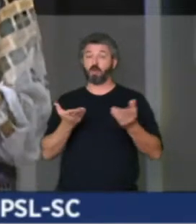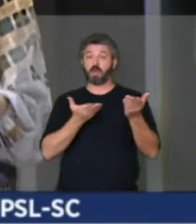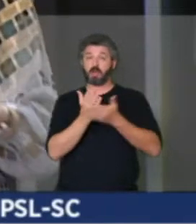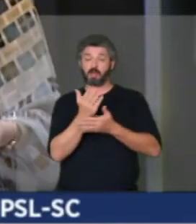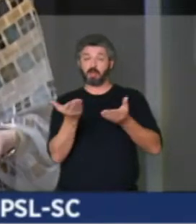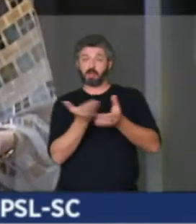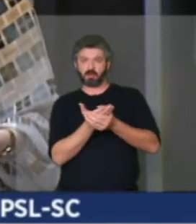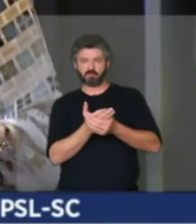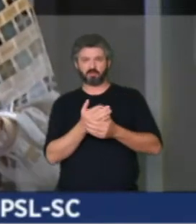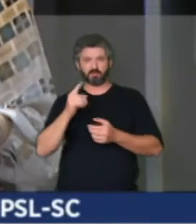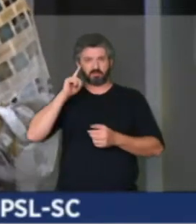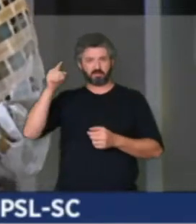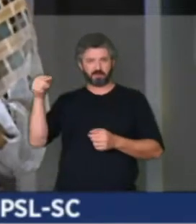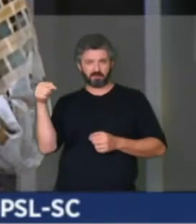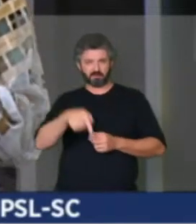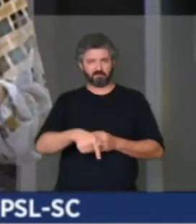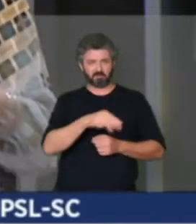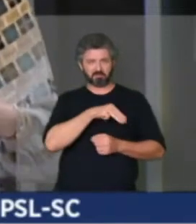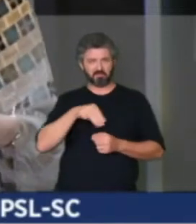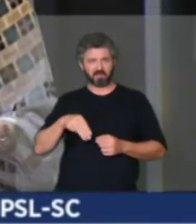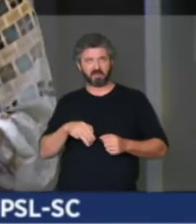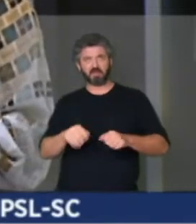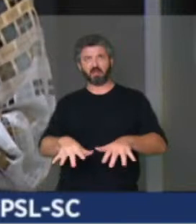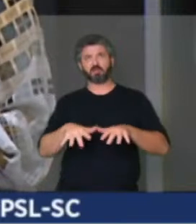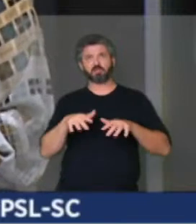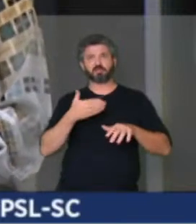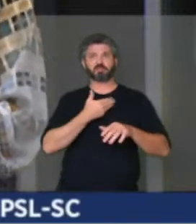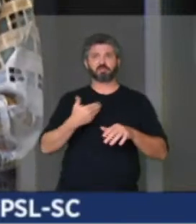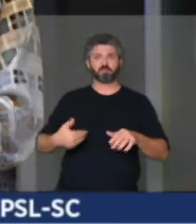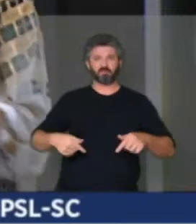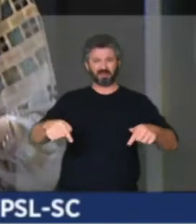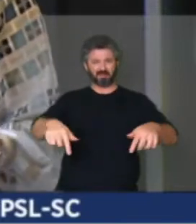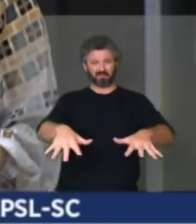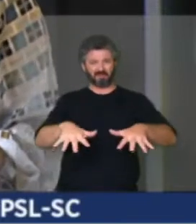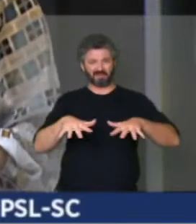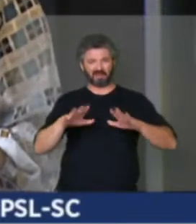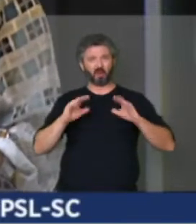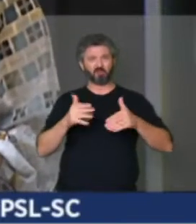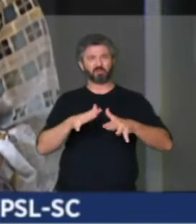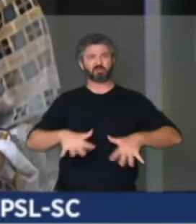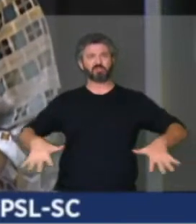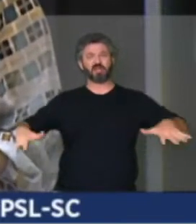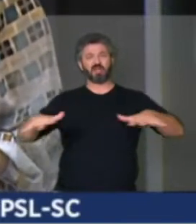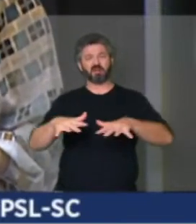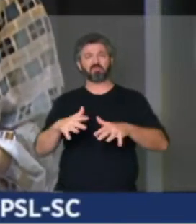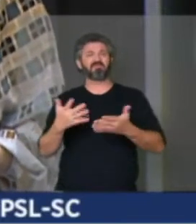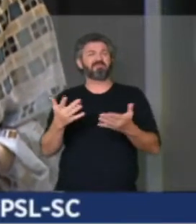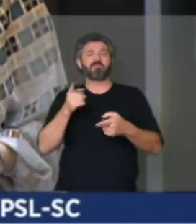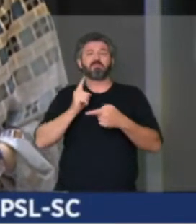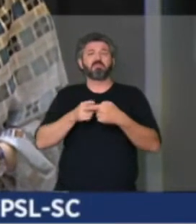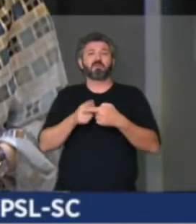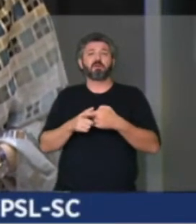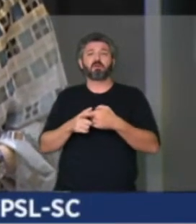PORQUE ELE JÁ FOI CONVOCADO EM ALGUMAS COMISSÕES DE IMPORTÂNCIA TEMÁTICA COMO A COMISSÃO DE FISCALIZAÇÃO